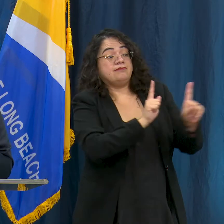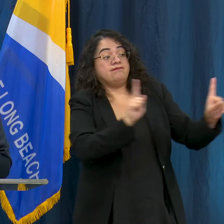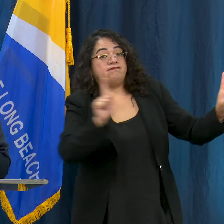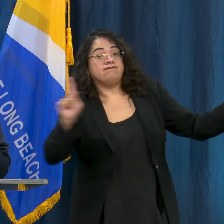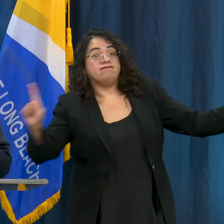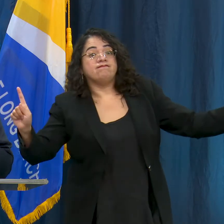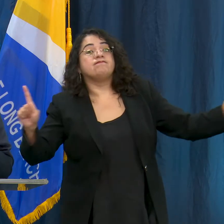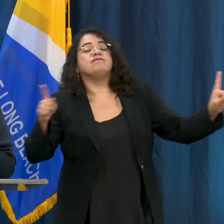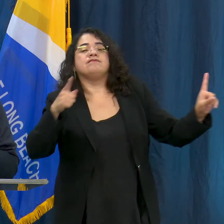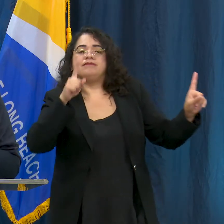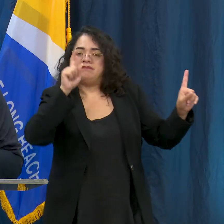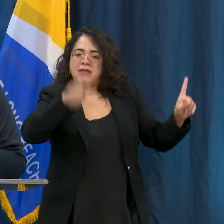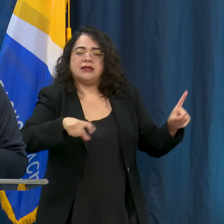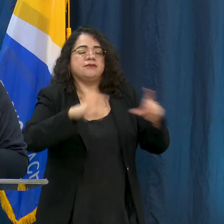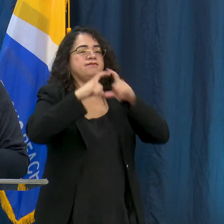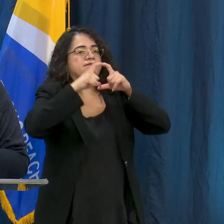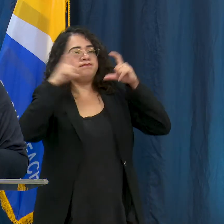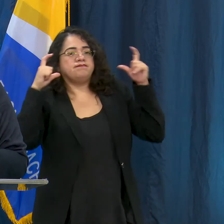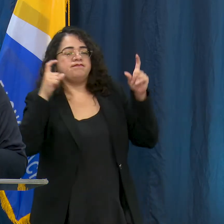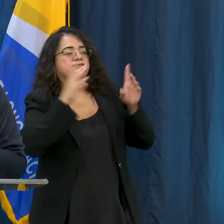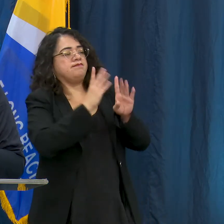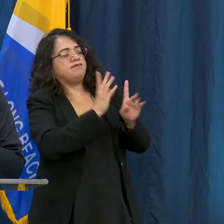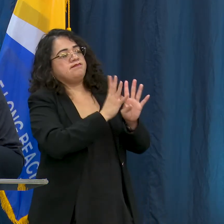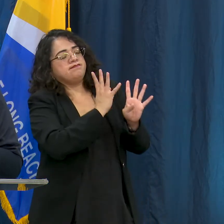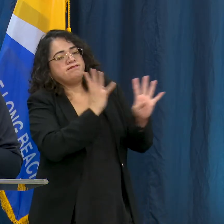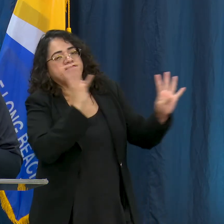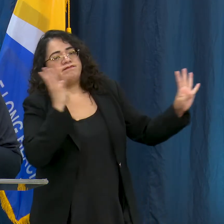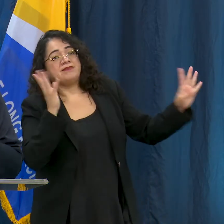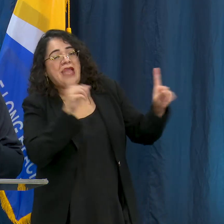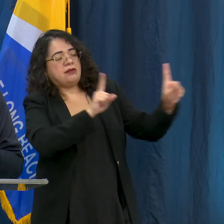linea fuera todavía tienen que usar su cobertura para la cara fuera y tambien